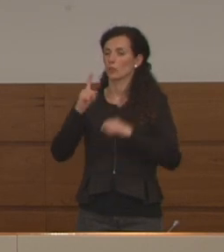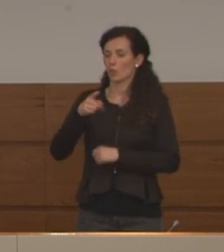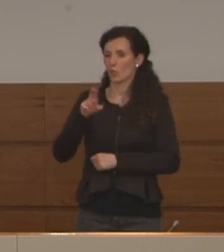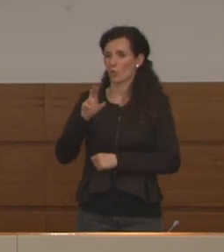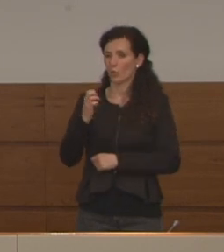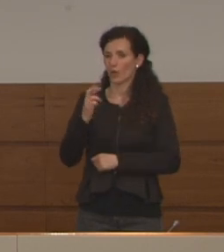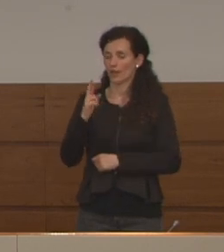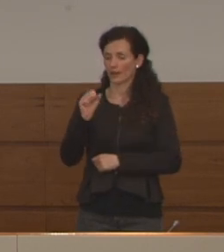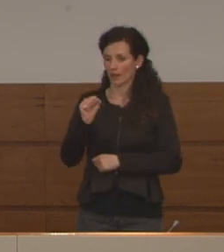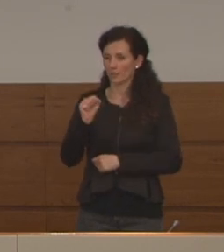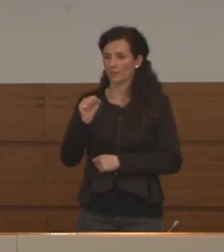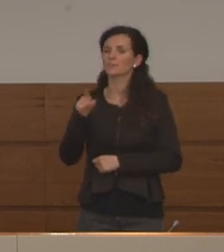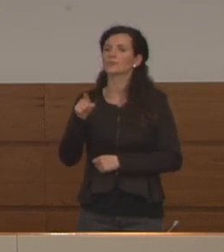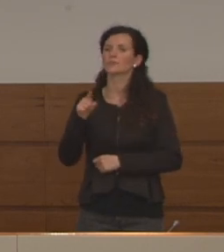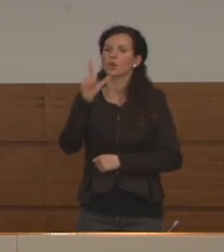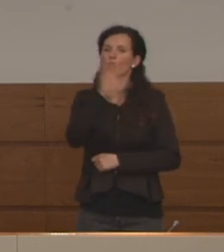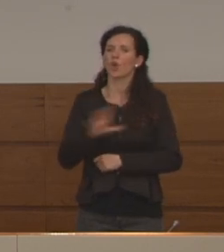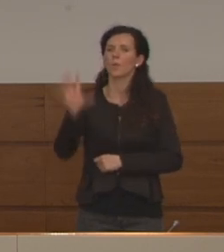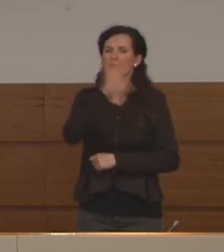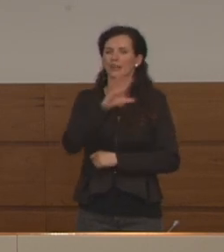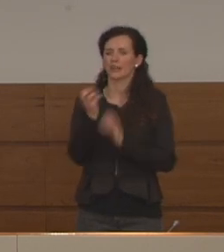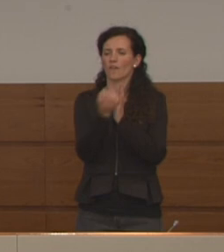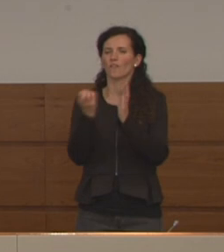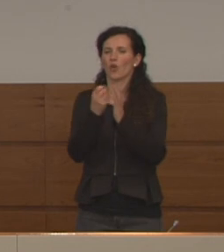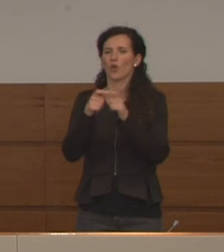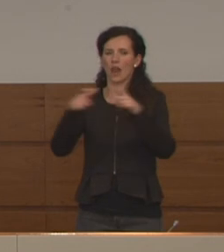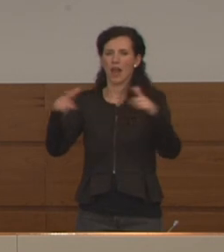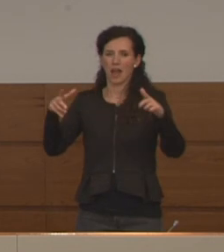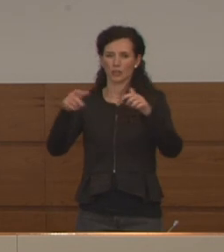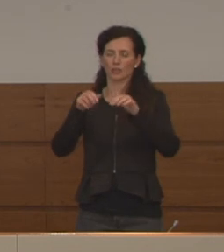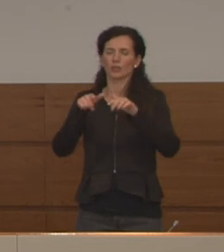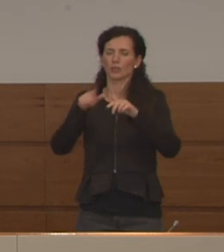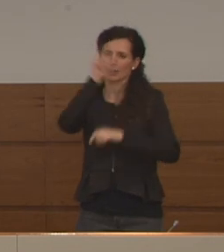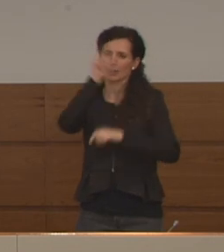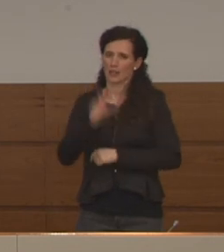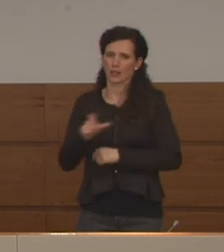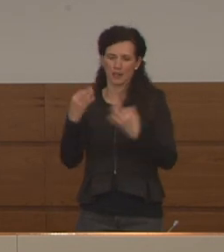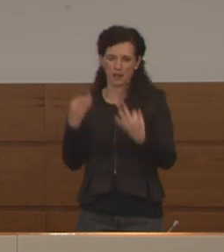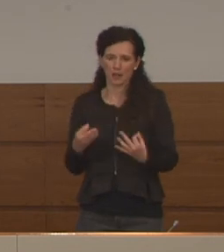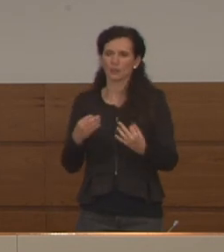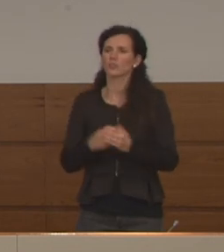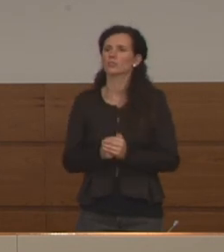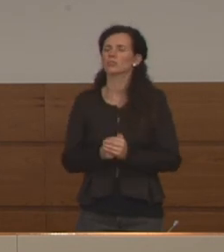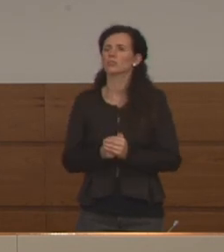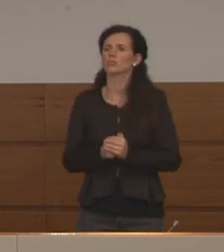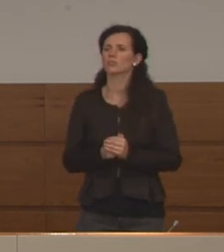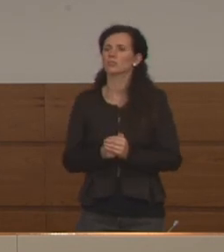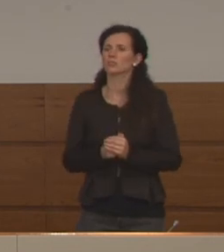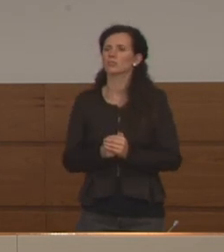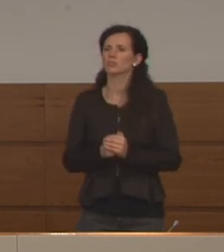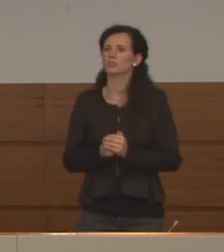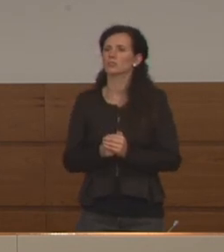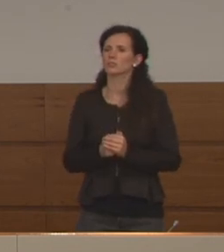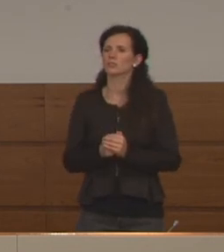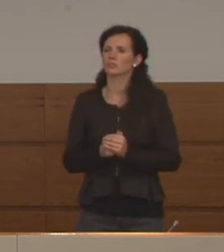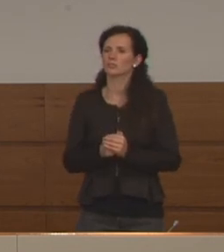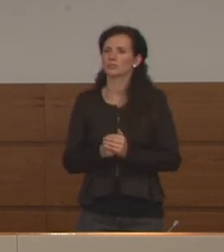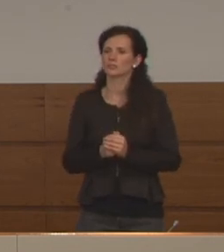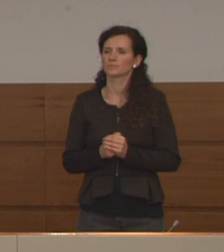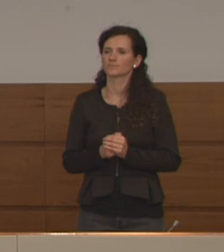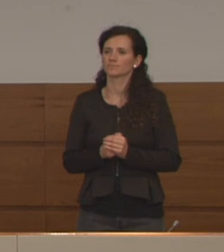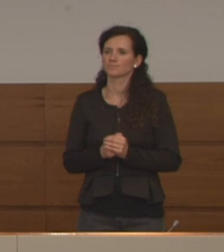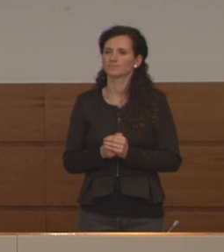il focolaio italiano che qualche ora fa attraverso i suoi rappresentanti in